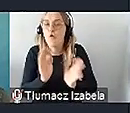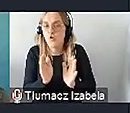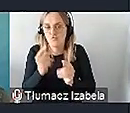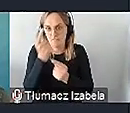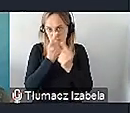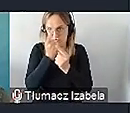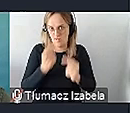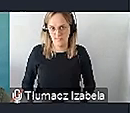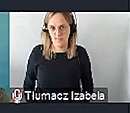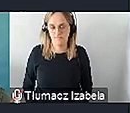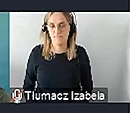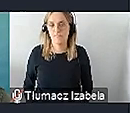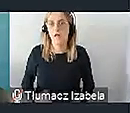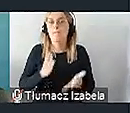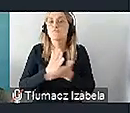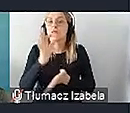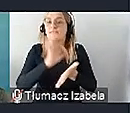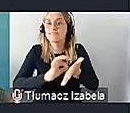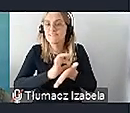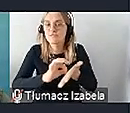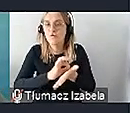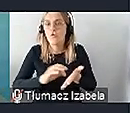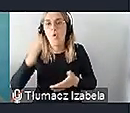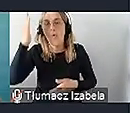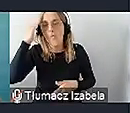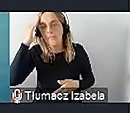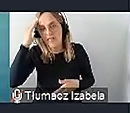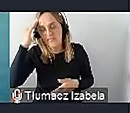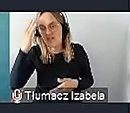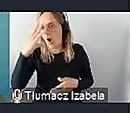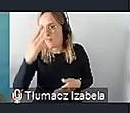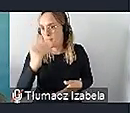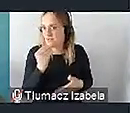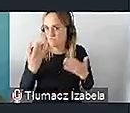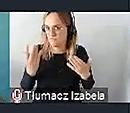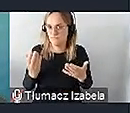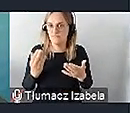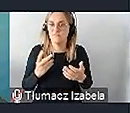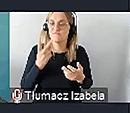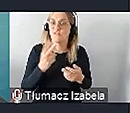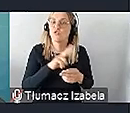oraz - poprzez rysowanie - że jest to też kwestia umiejętności obrazowania, że to są te dwie rzeczy razem.